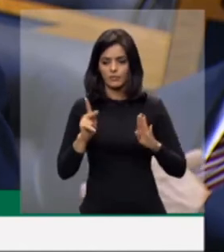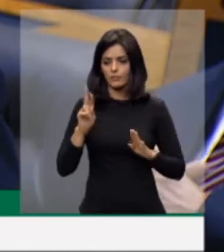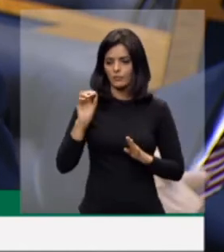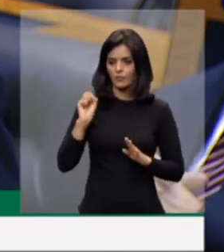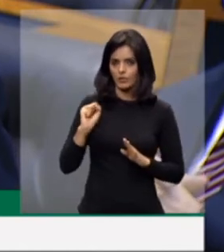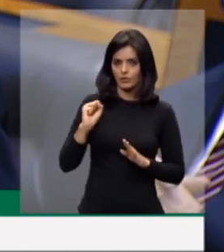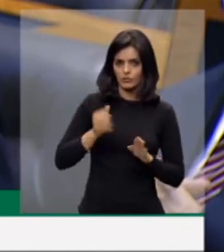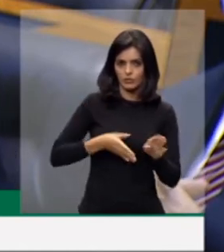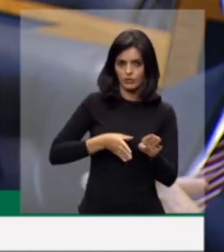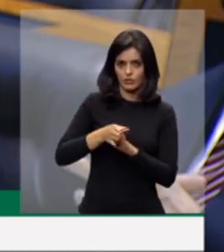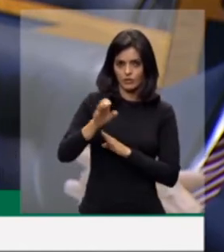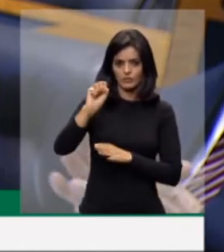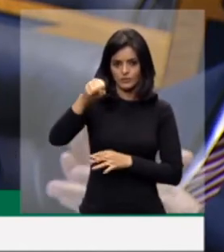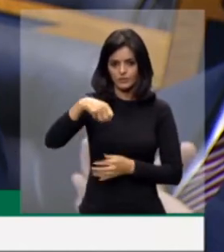VOTA O PT? PSL? -- [DEPUTADO]: PSL, O PTB